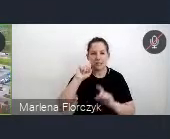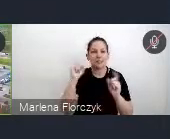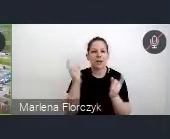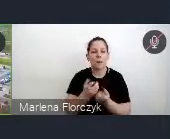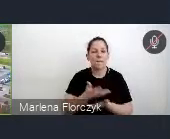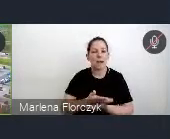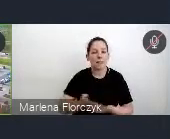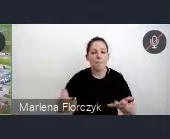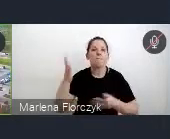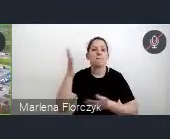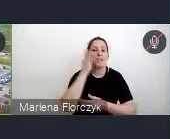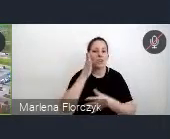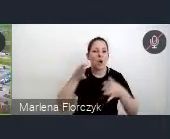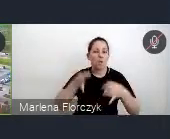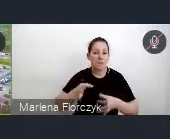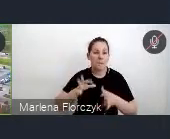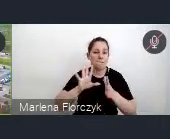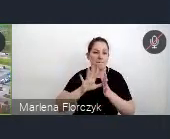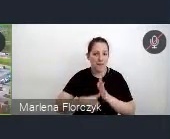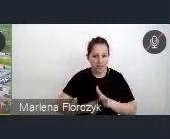mieszka obecnie w miastach, a prognoza jest taka,